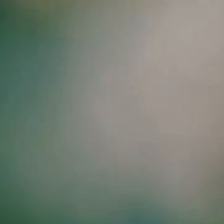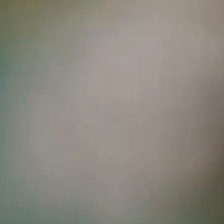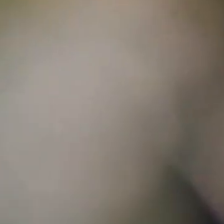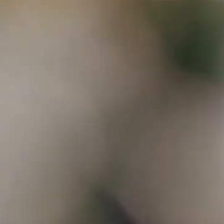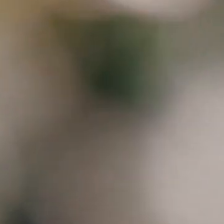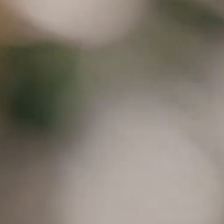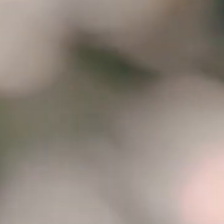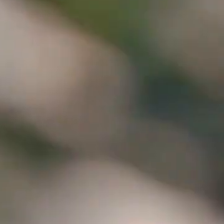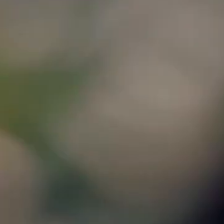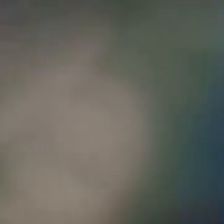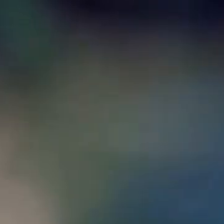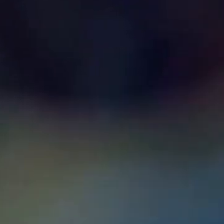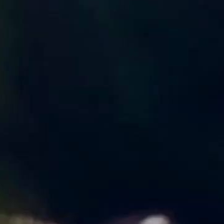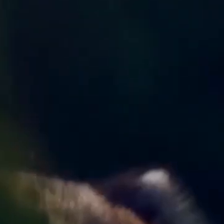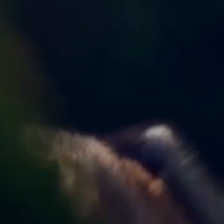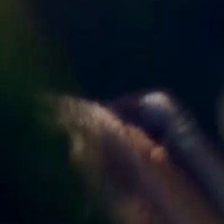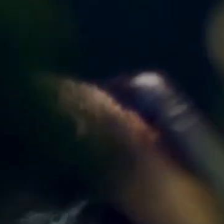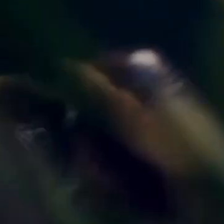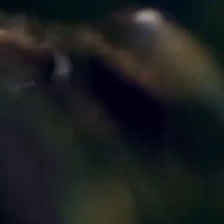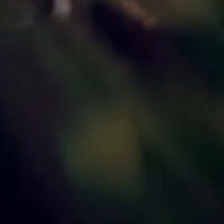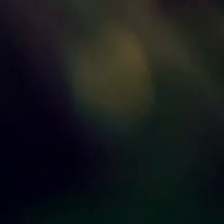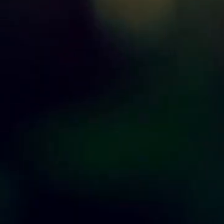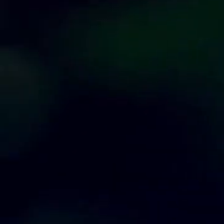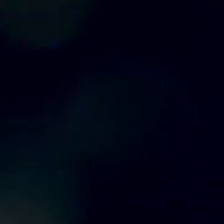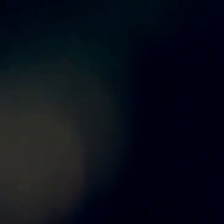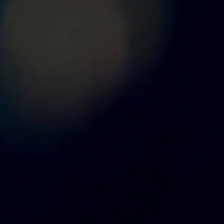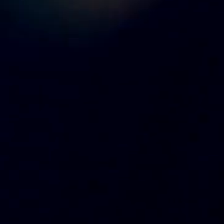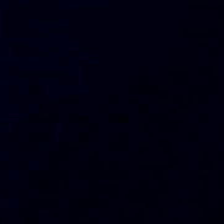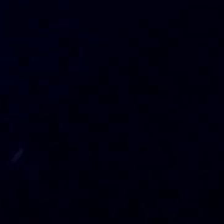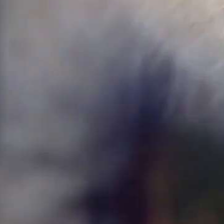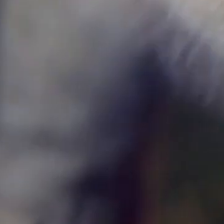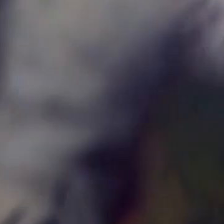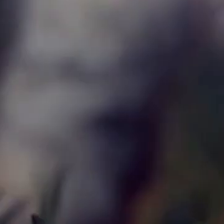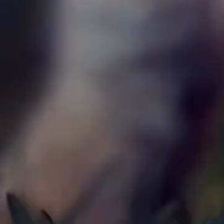всё Чего не будете просить в молитве верите что получите и будет вам